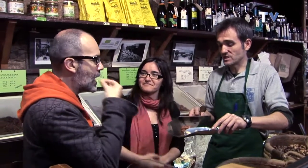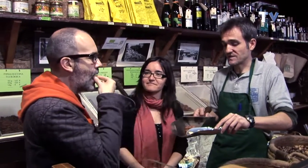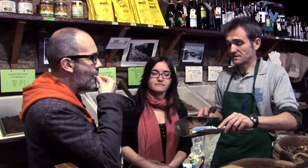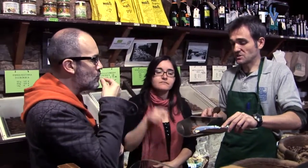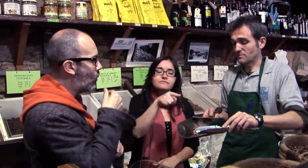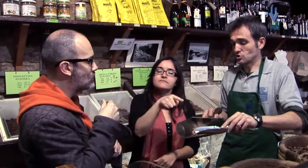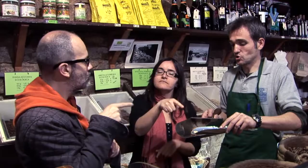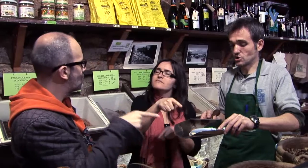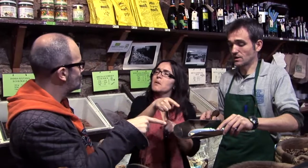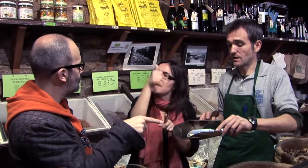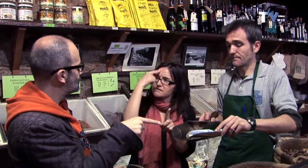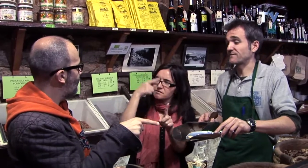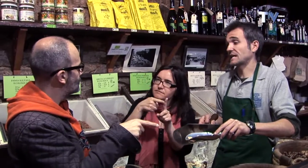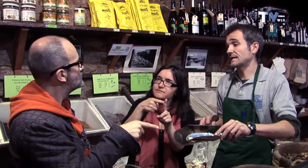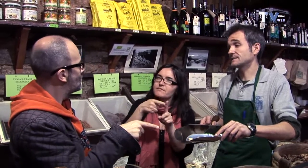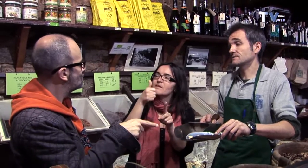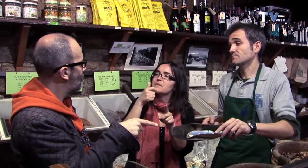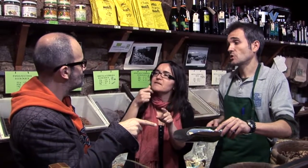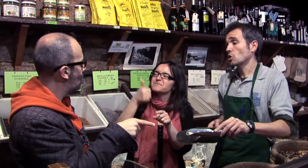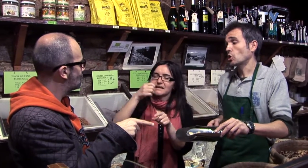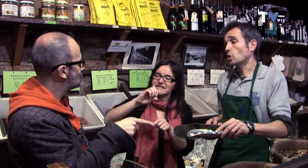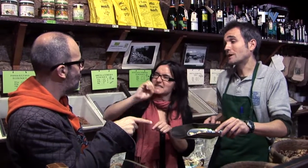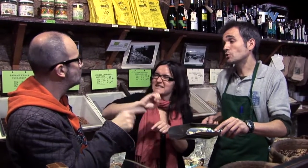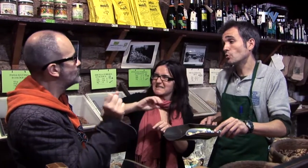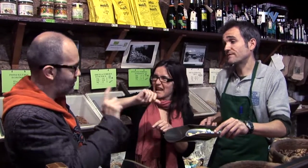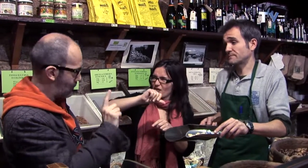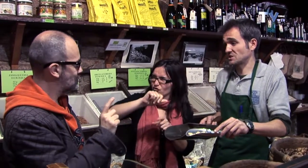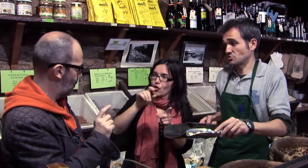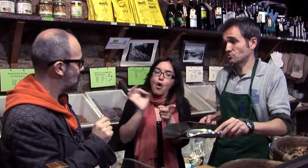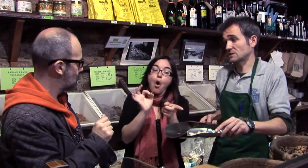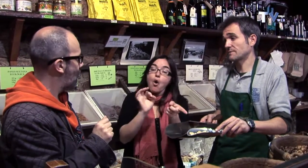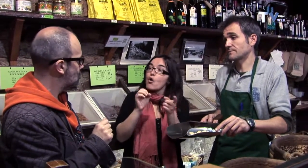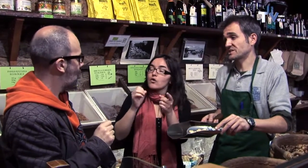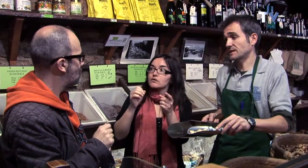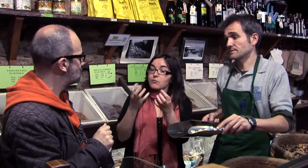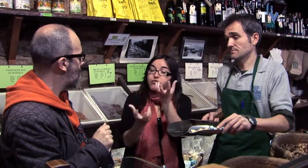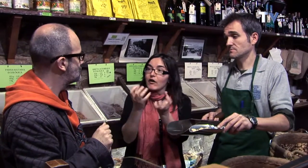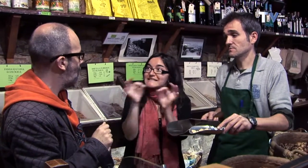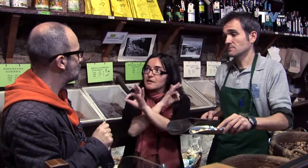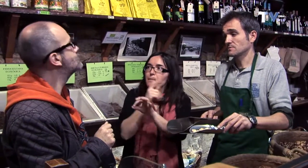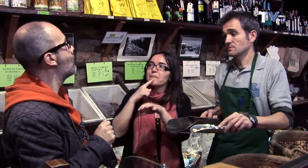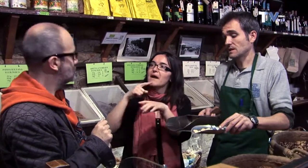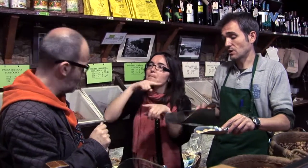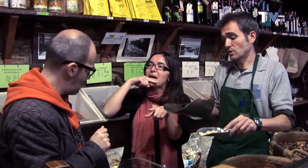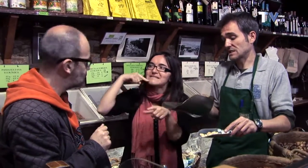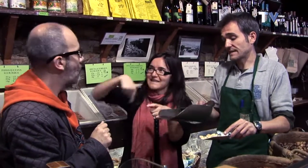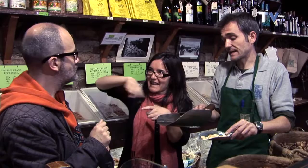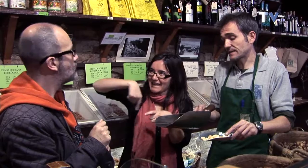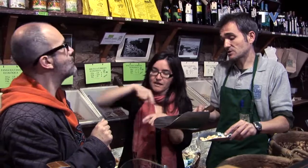Esta variedad se utiliza más para salado o en crudo para hacer pasteles,